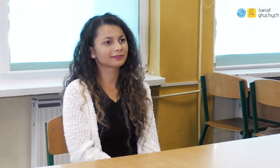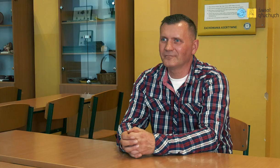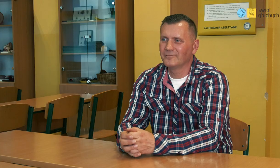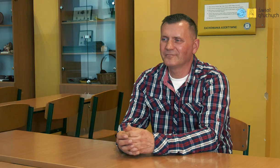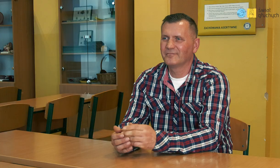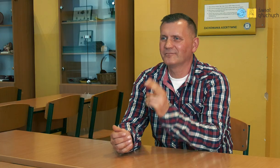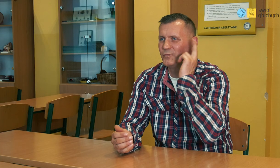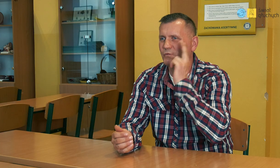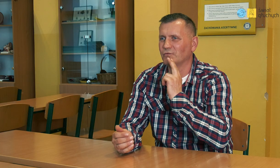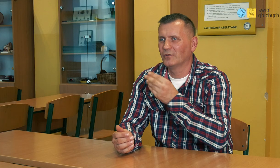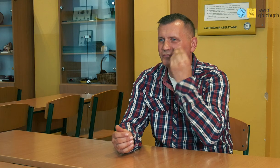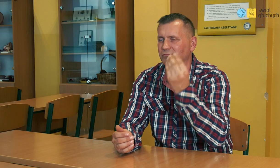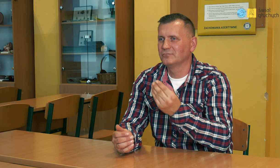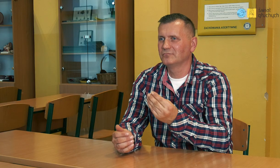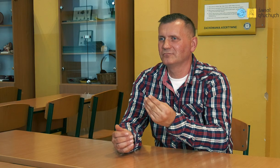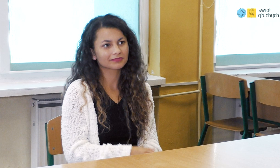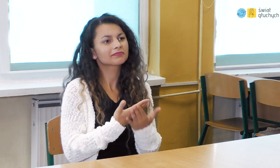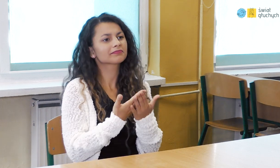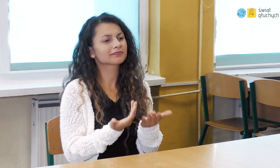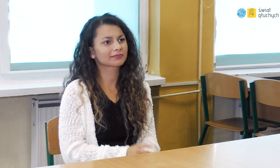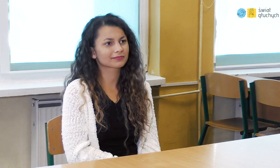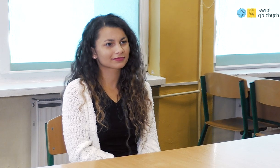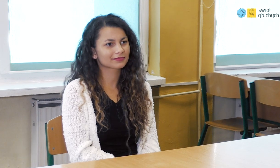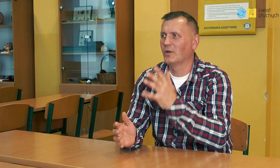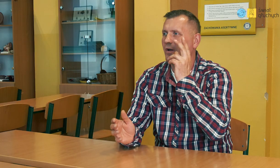Dla głuchych była lepsza. Dlaczego?